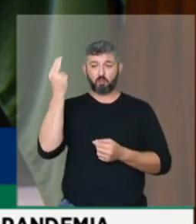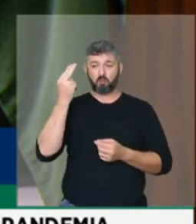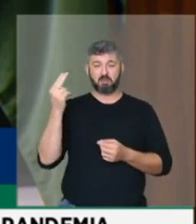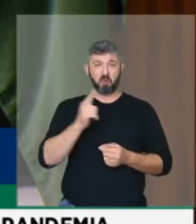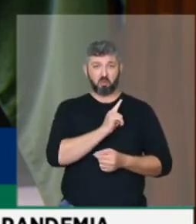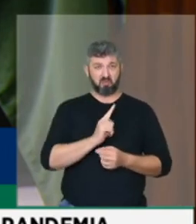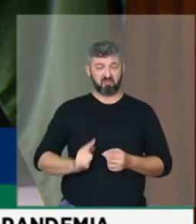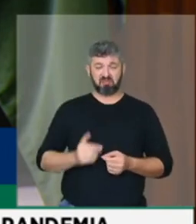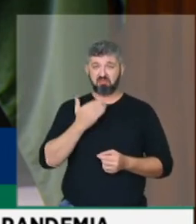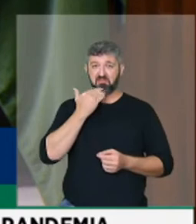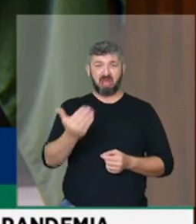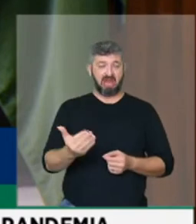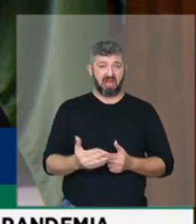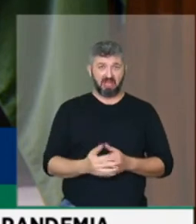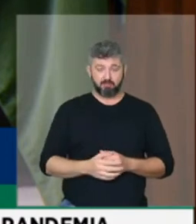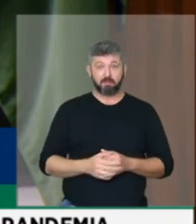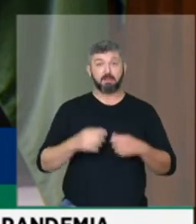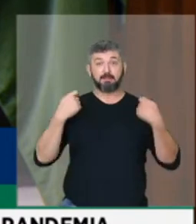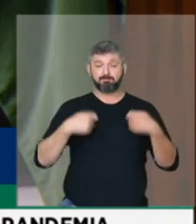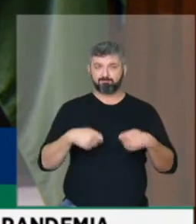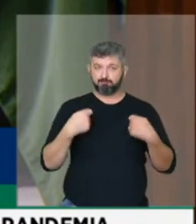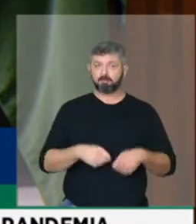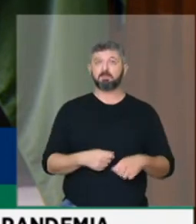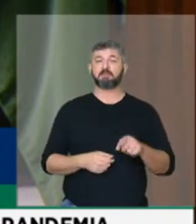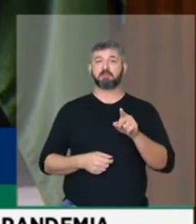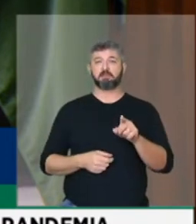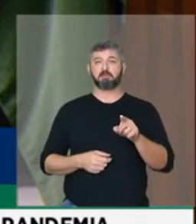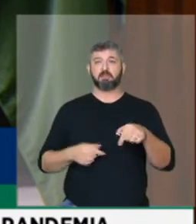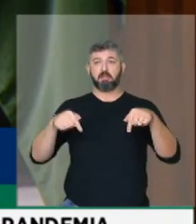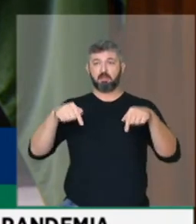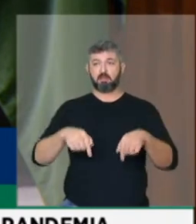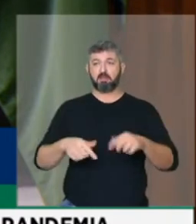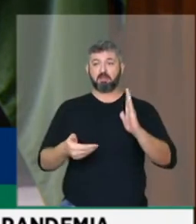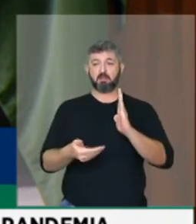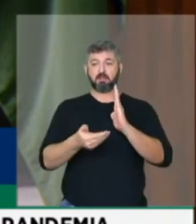PRECISAMOS, PRESIDENTE, ARTHUR LIRA, FAZER COM QUE ESSA CASA, PELO MENOS PAUTE UM PROJETO